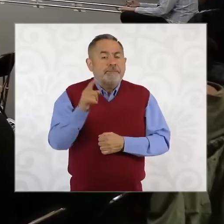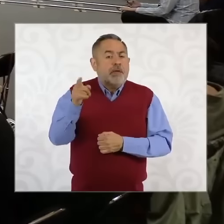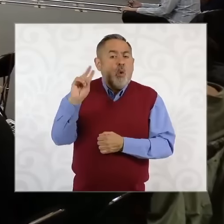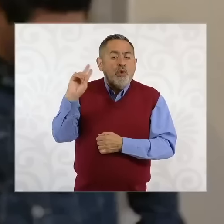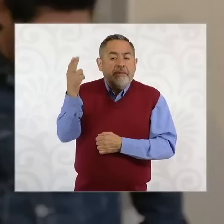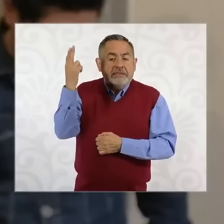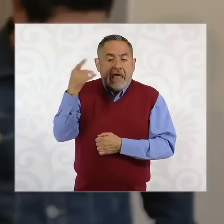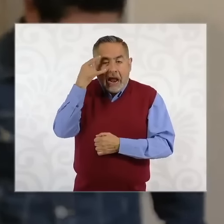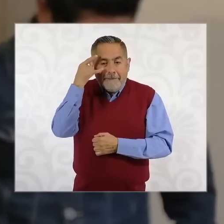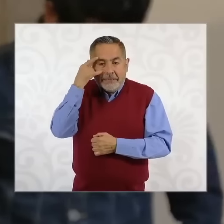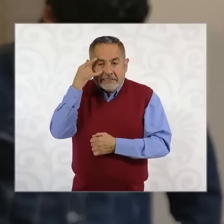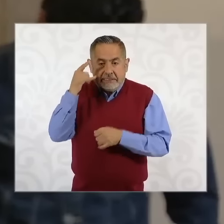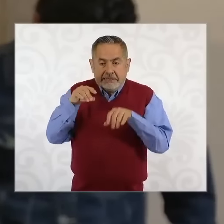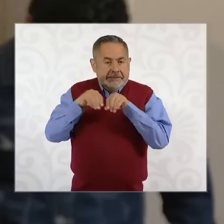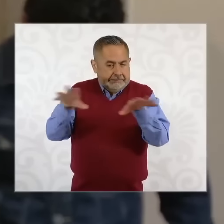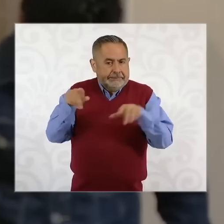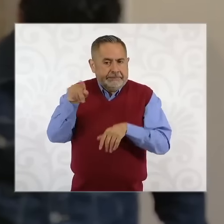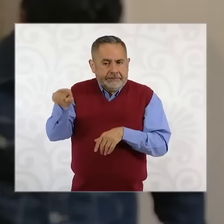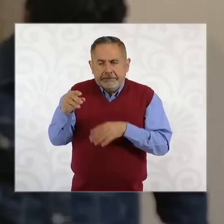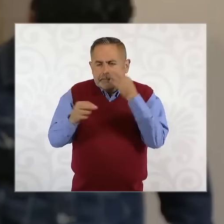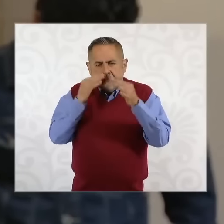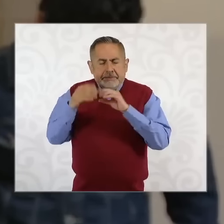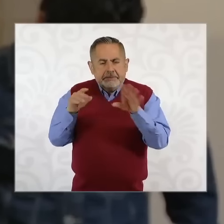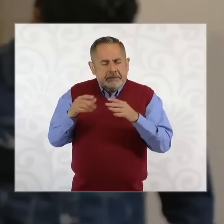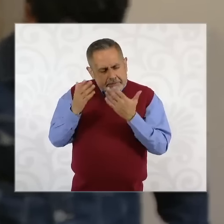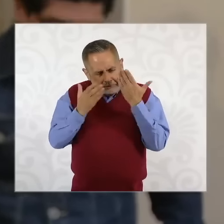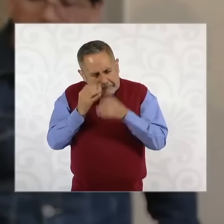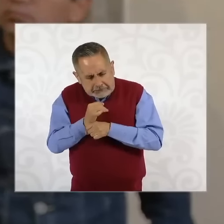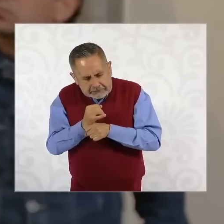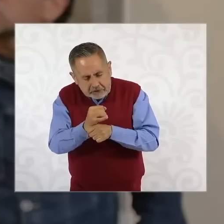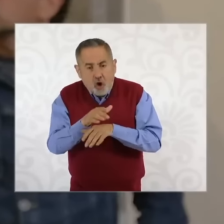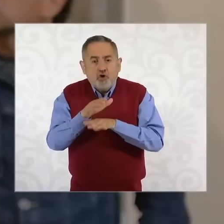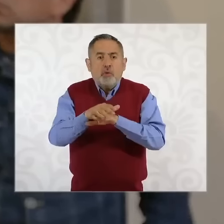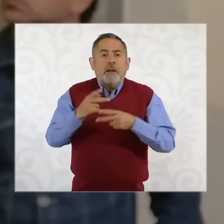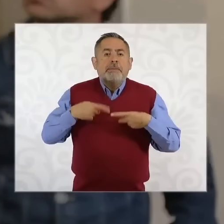Campeche publicó eh difundió un estudio sobre el tema de la obesidad en México.